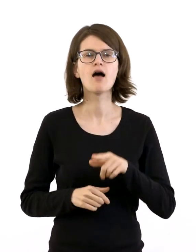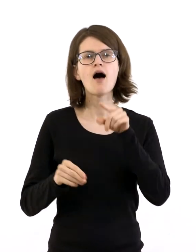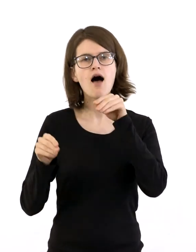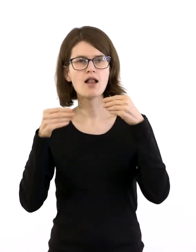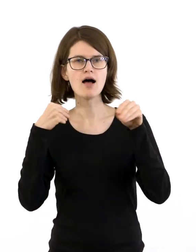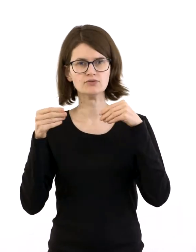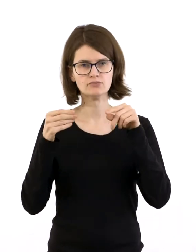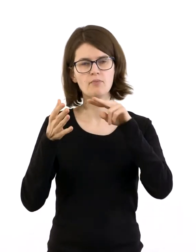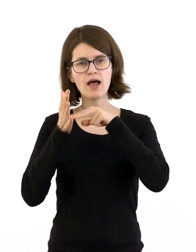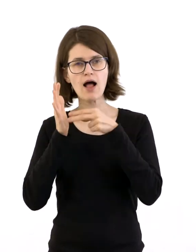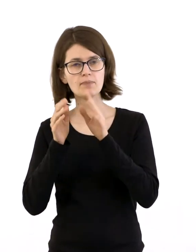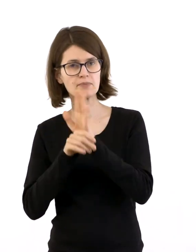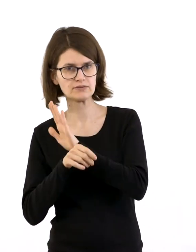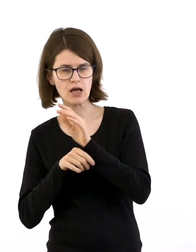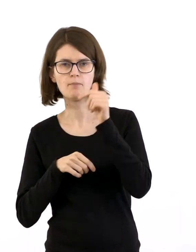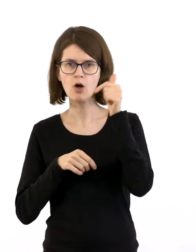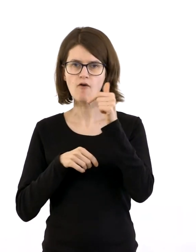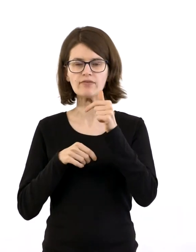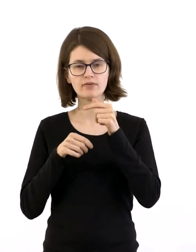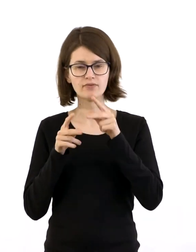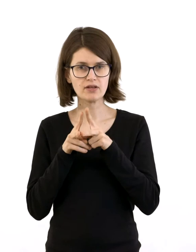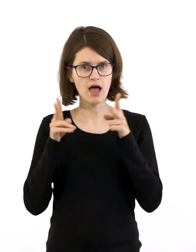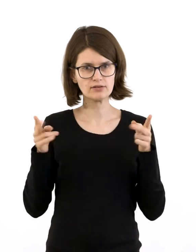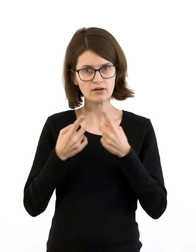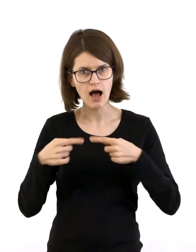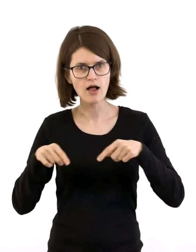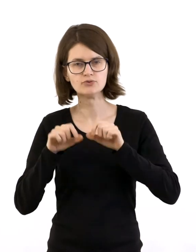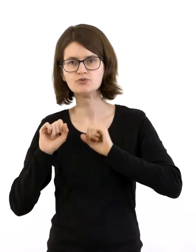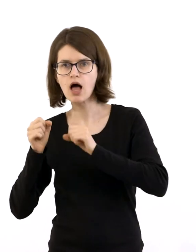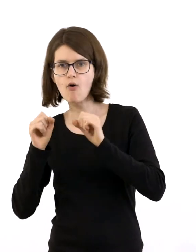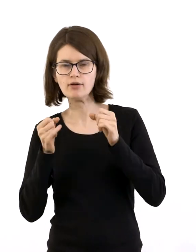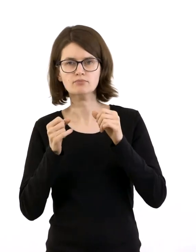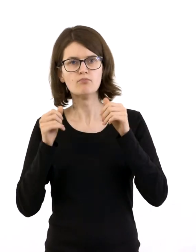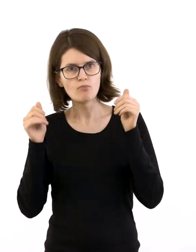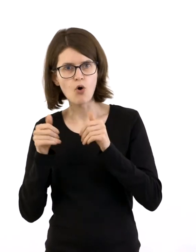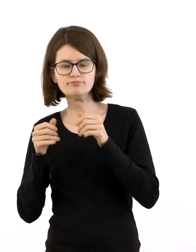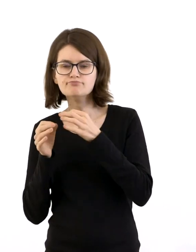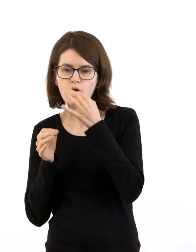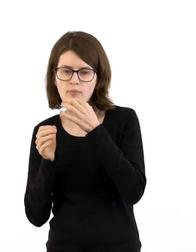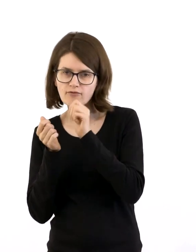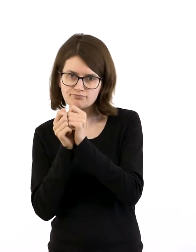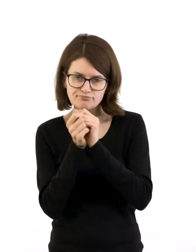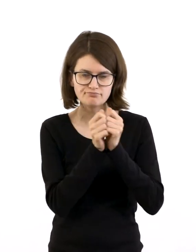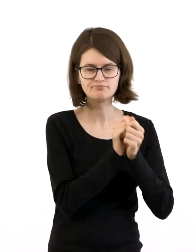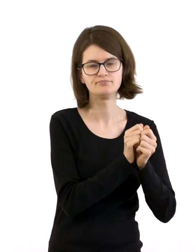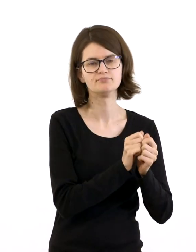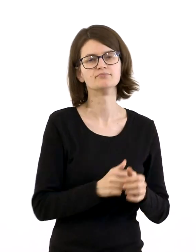Elastyczność – biznesplan powinien zostać przygotowany w taki sposób, aby możliwe było wprowadzanie do niego korekt w trakcie realizacji przedsięwzięcia.